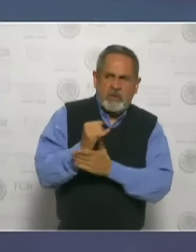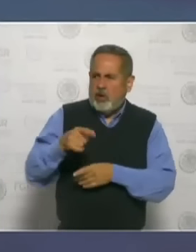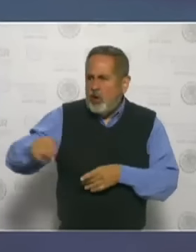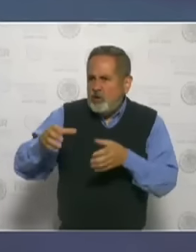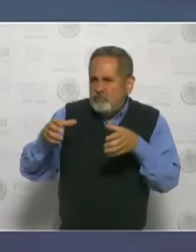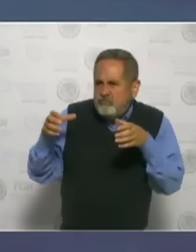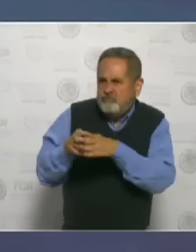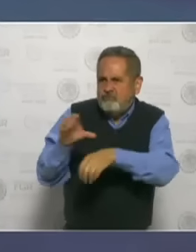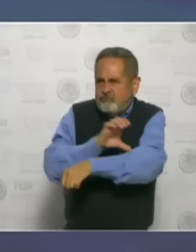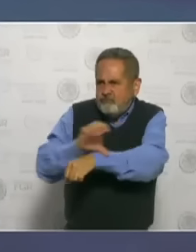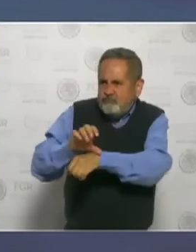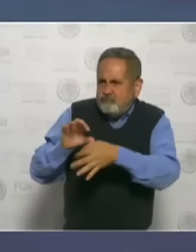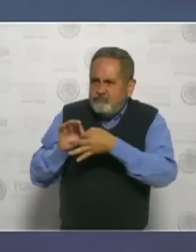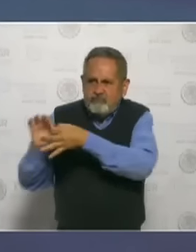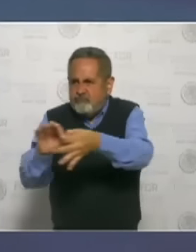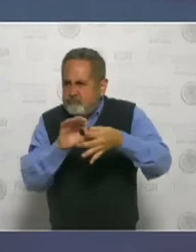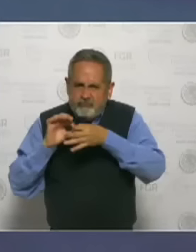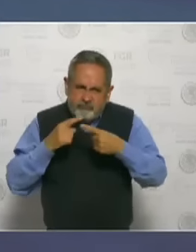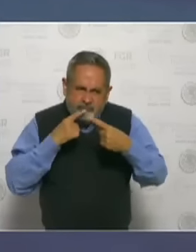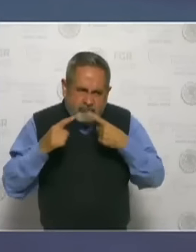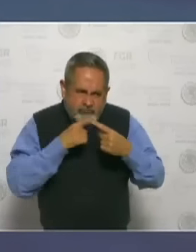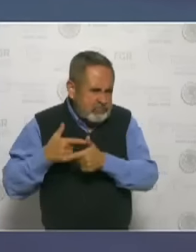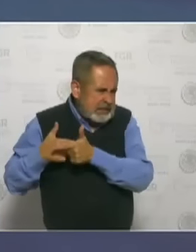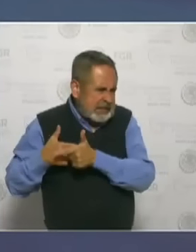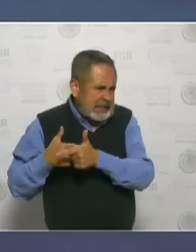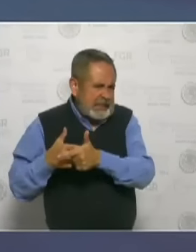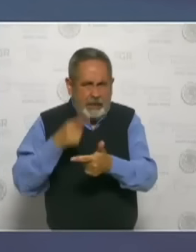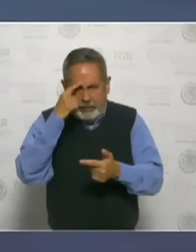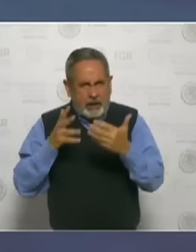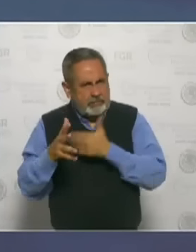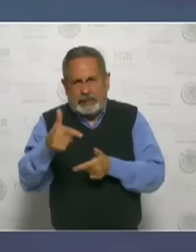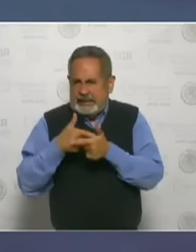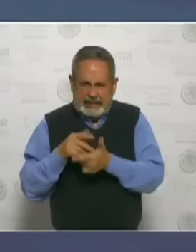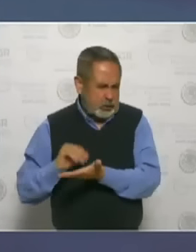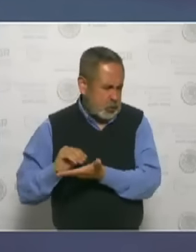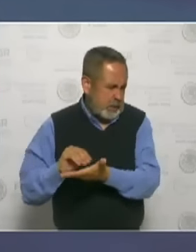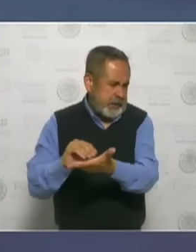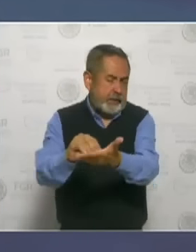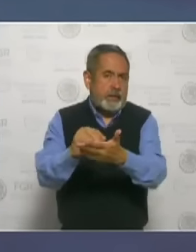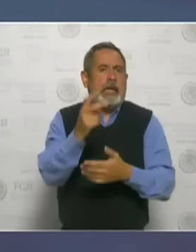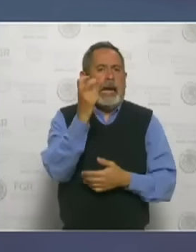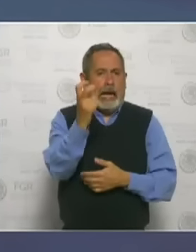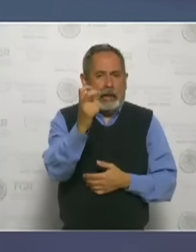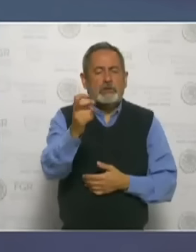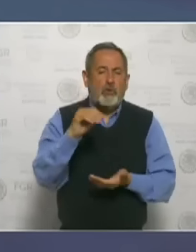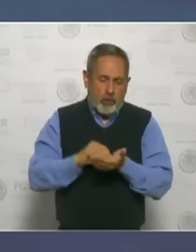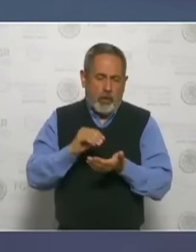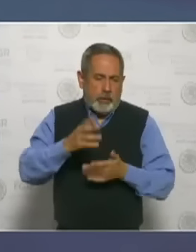sostenidas en el en el tiempo. Eso estamos haciendo para encontrar a quienes no han